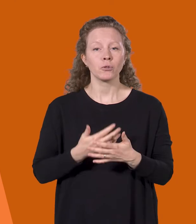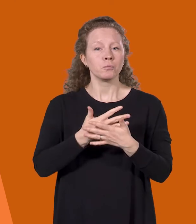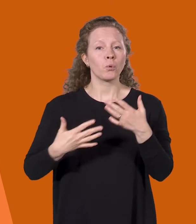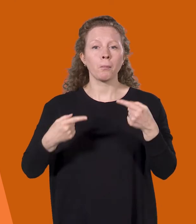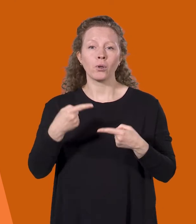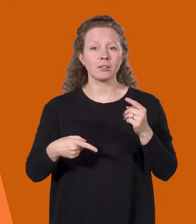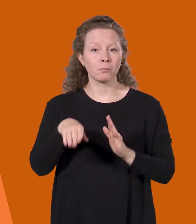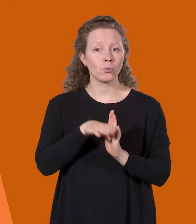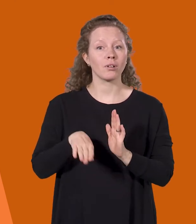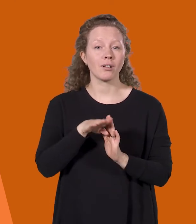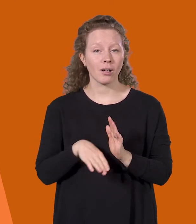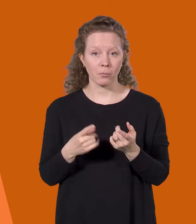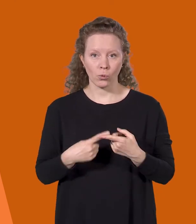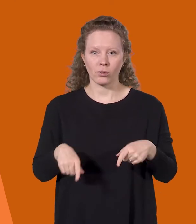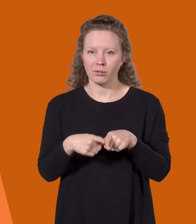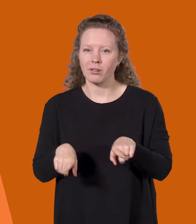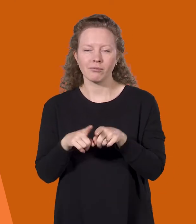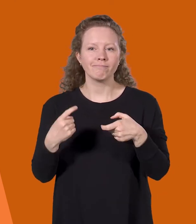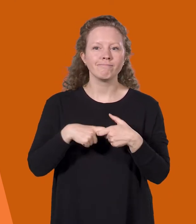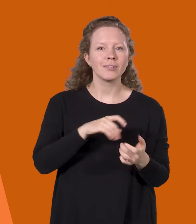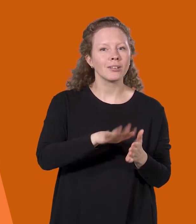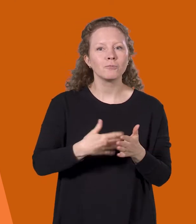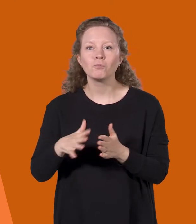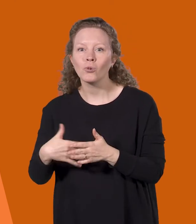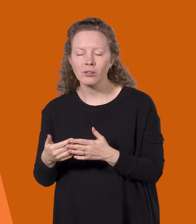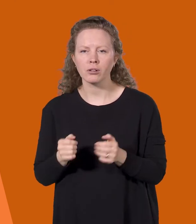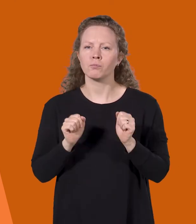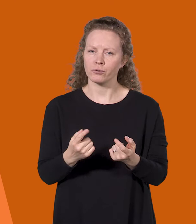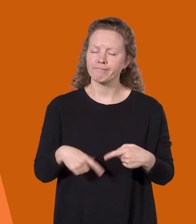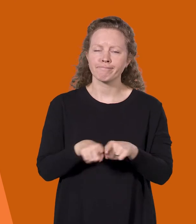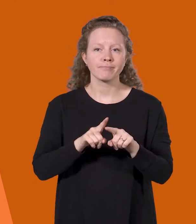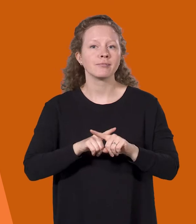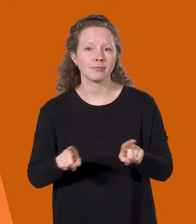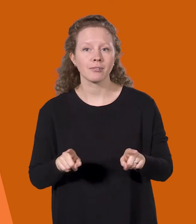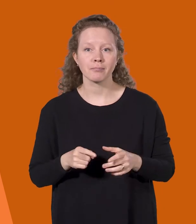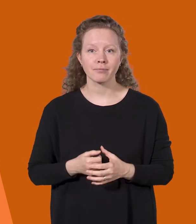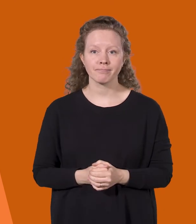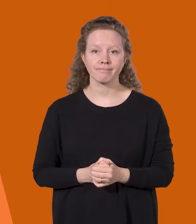Språkpolitiska programmets åtgärder som gäller teckenspråkiga ska genomföras i brådskande ordning.